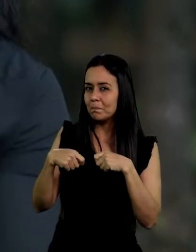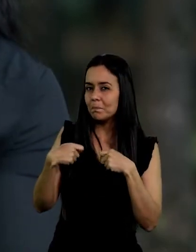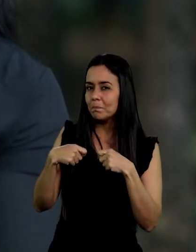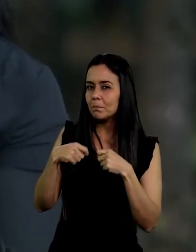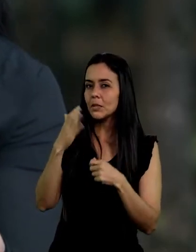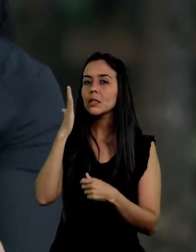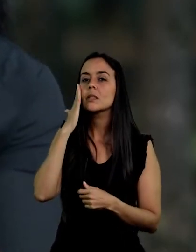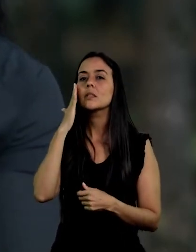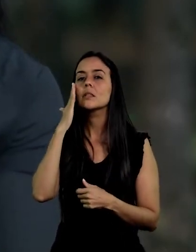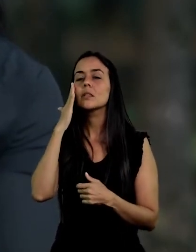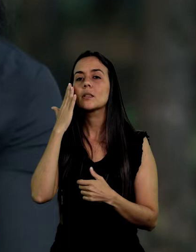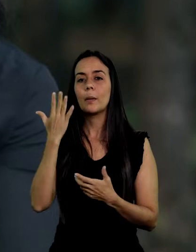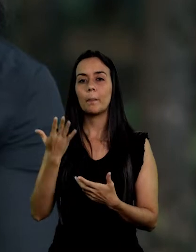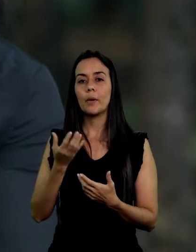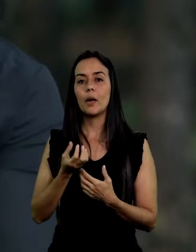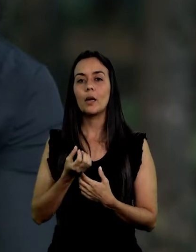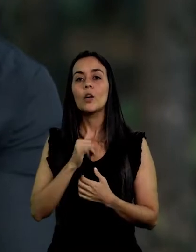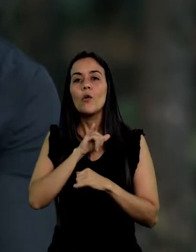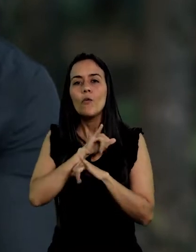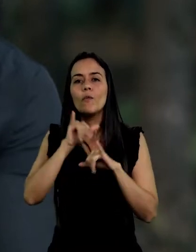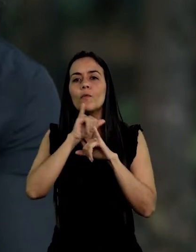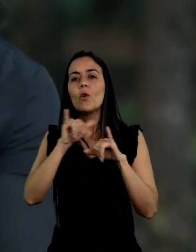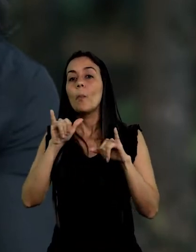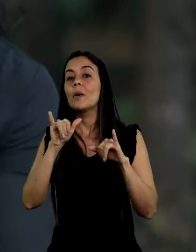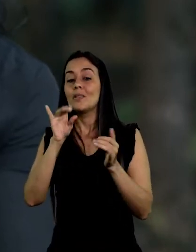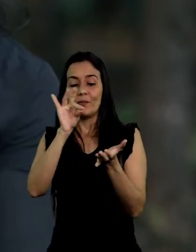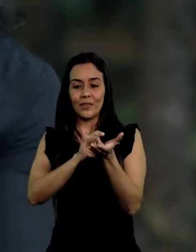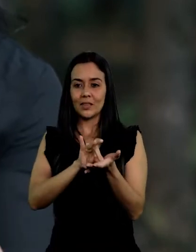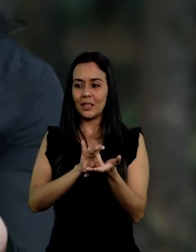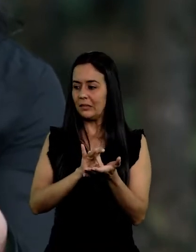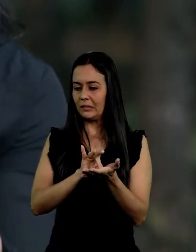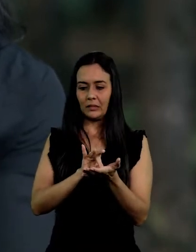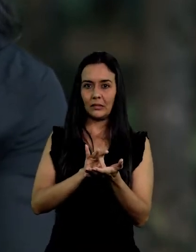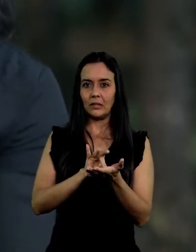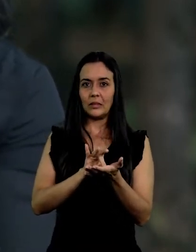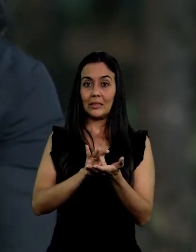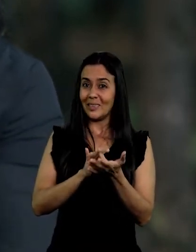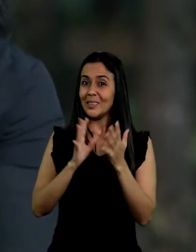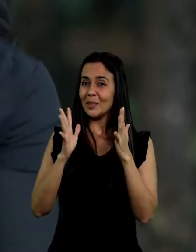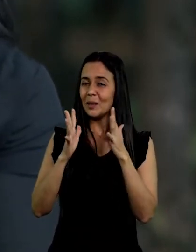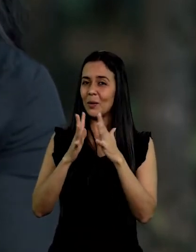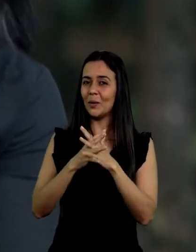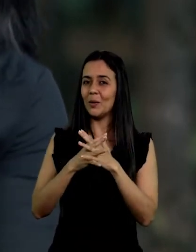no que ela precisa ser informada, e na verdade amplia ainda mais